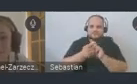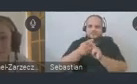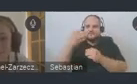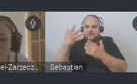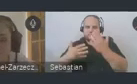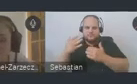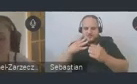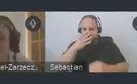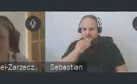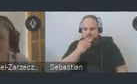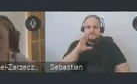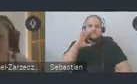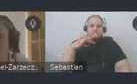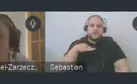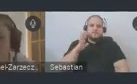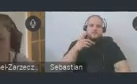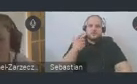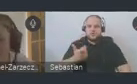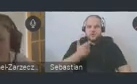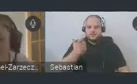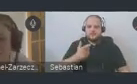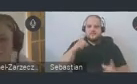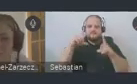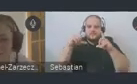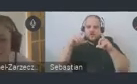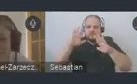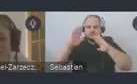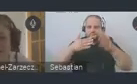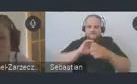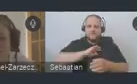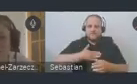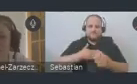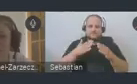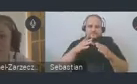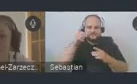Potem panie tworzyły z tego fotocasty, ze swoich zdjęć zeskanowanych.